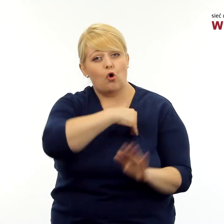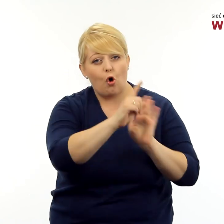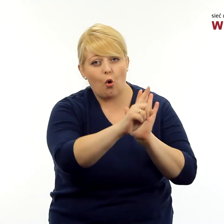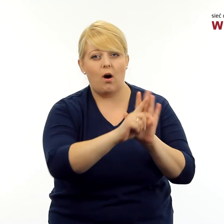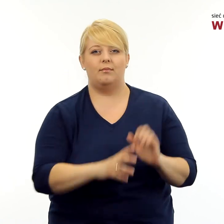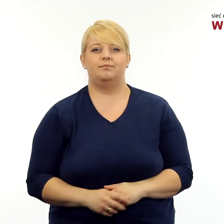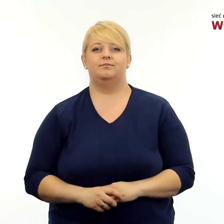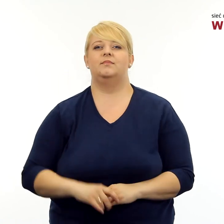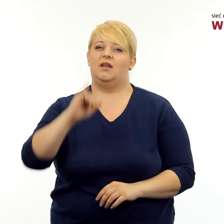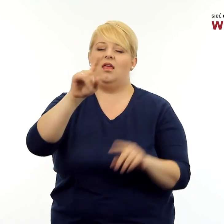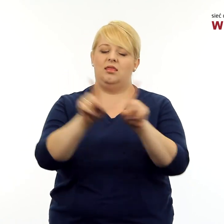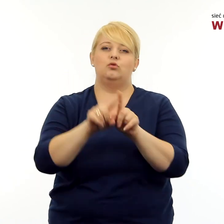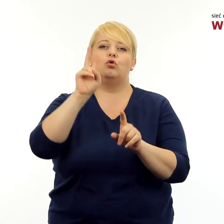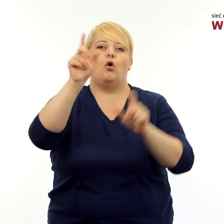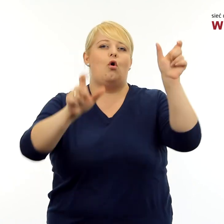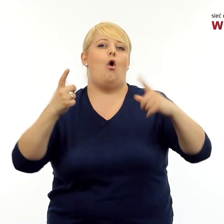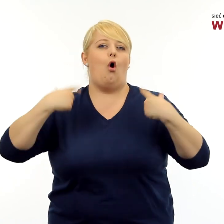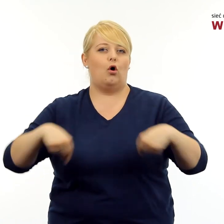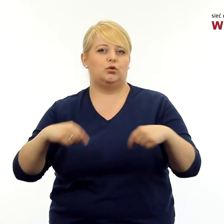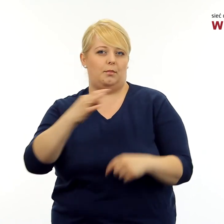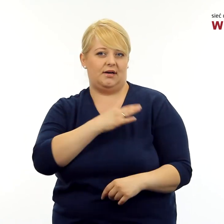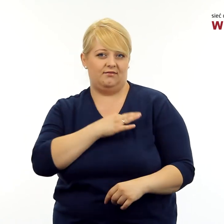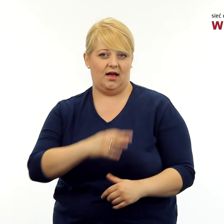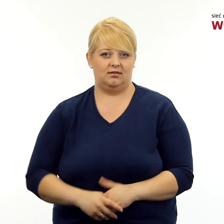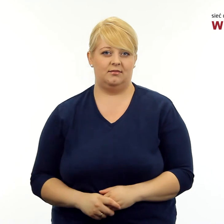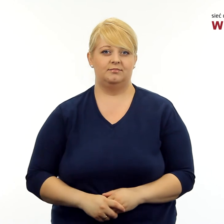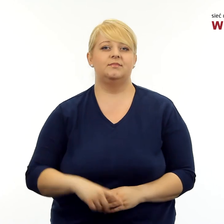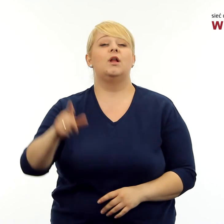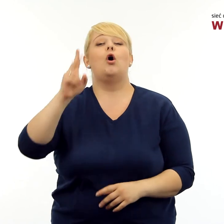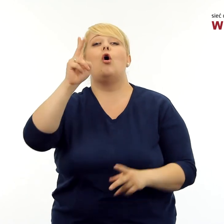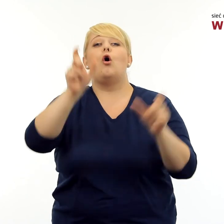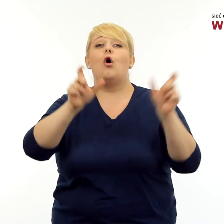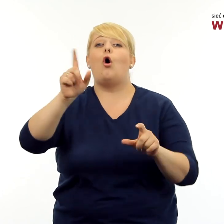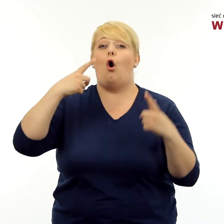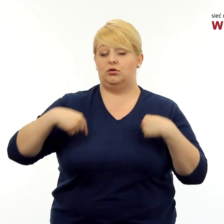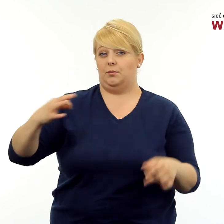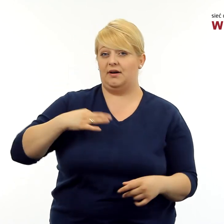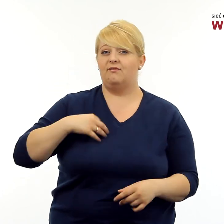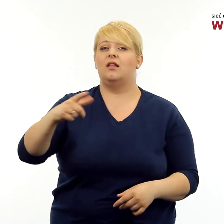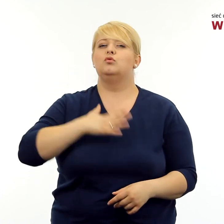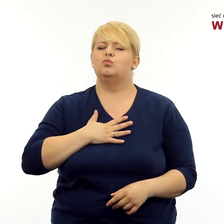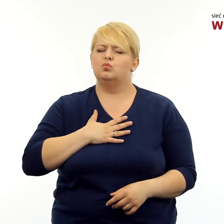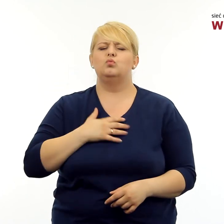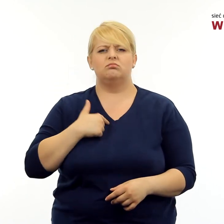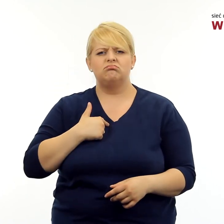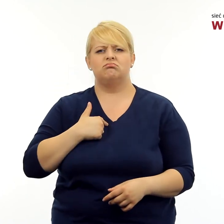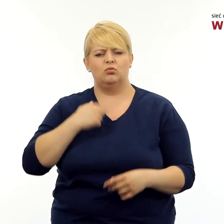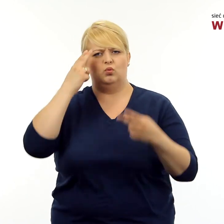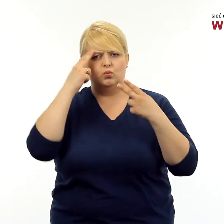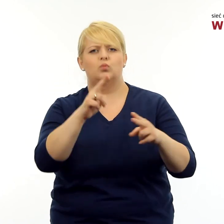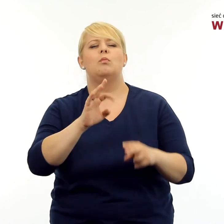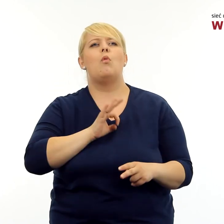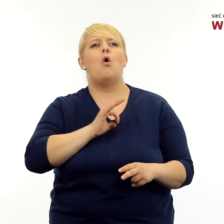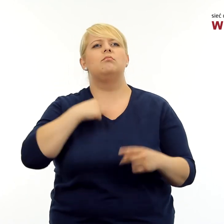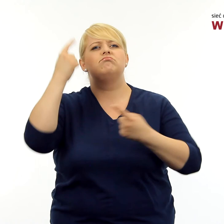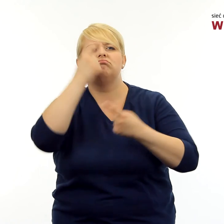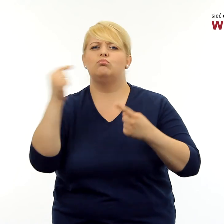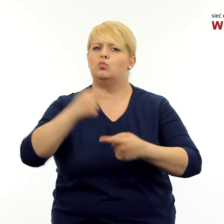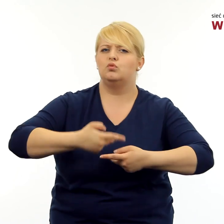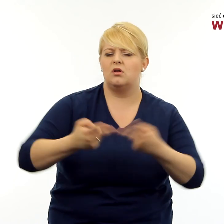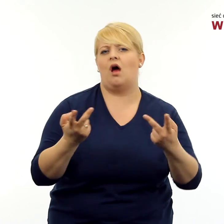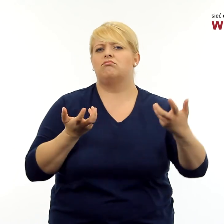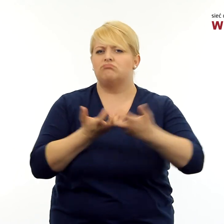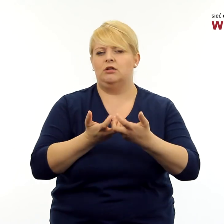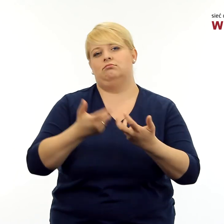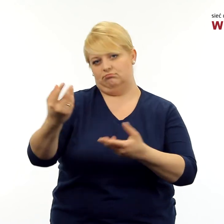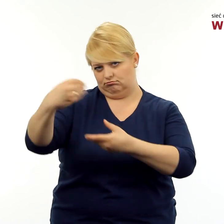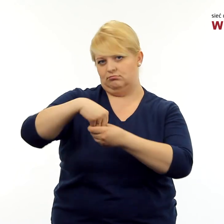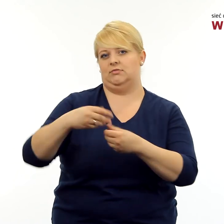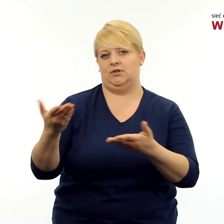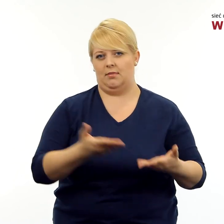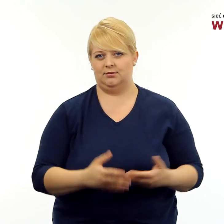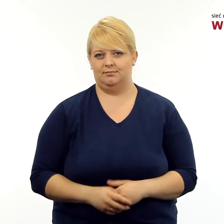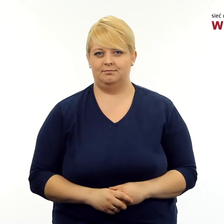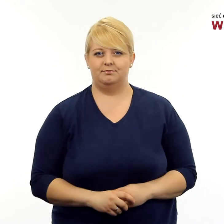uczelni i osób prywatnych, którym bliskie są nasze idee.